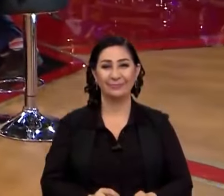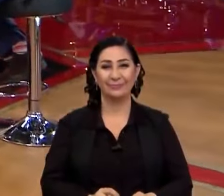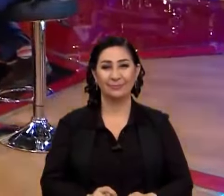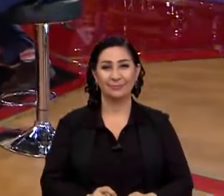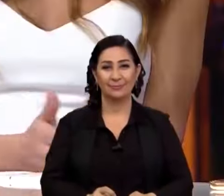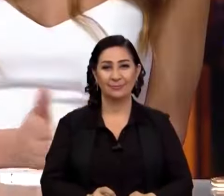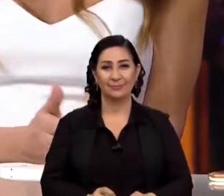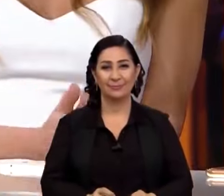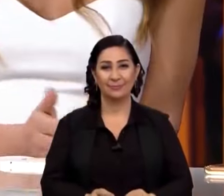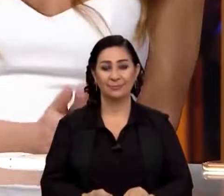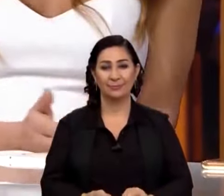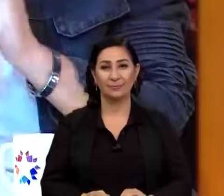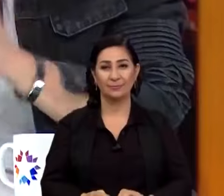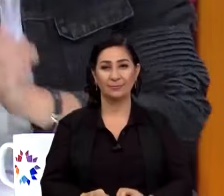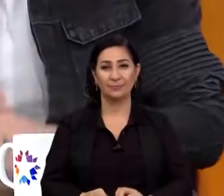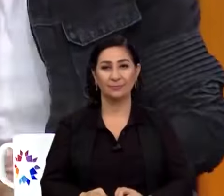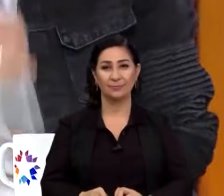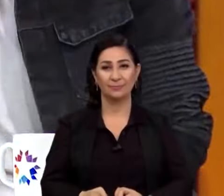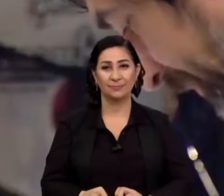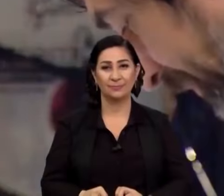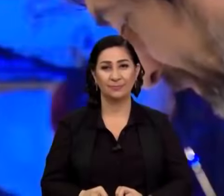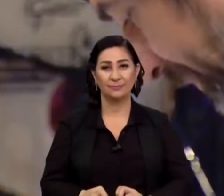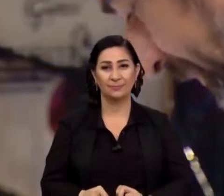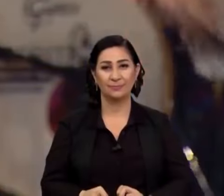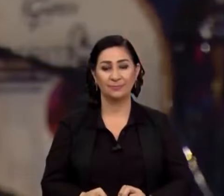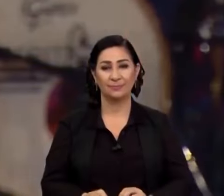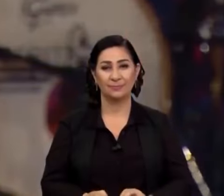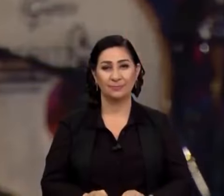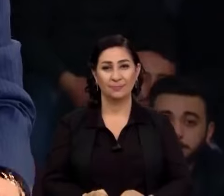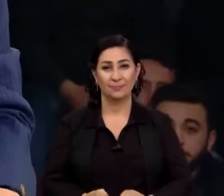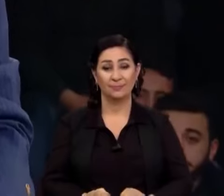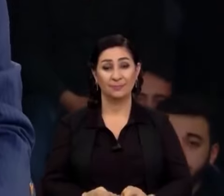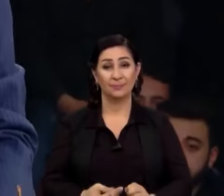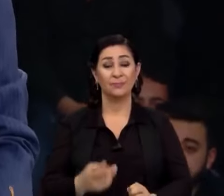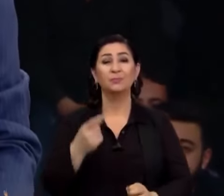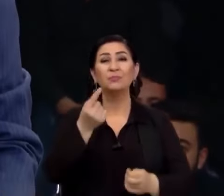[Müzik] anlatırım bulden Bize biraz filmden